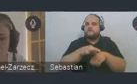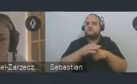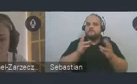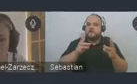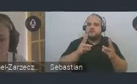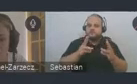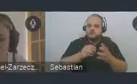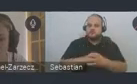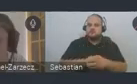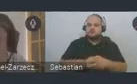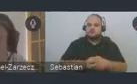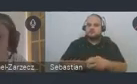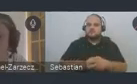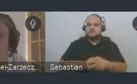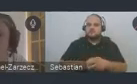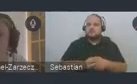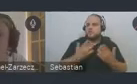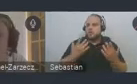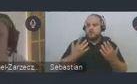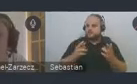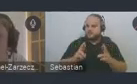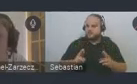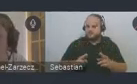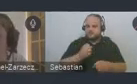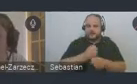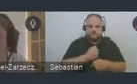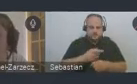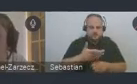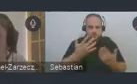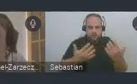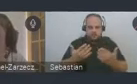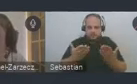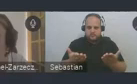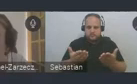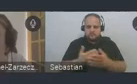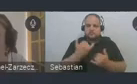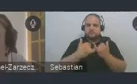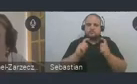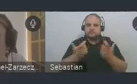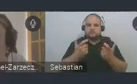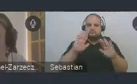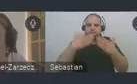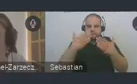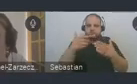Prosta rzecz, jak pracujemy na komputerze, żeby coś uruchomić, często musimy dwa razy kliknąć myszą,